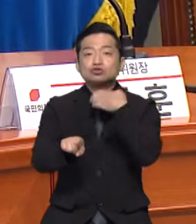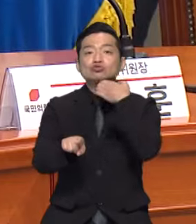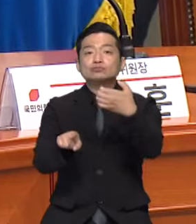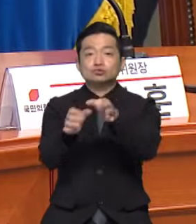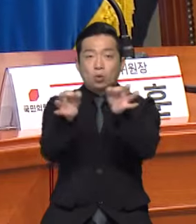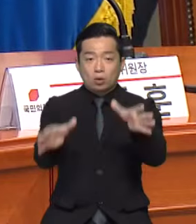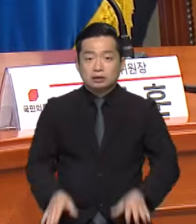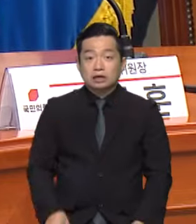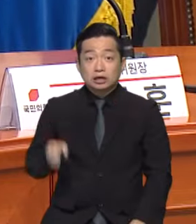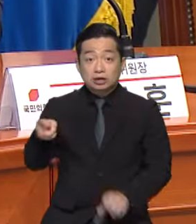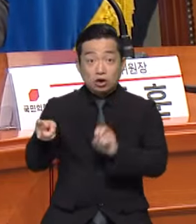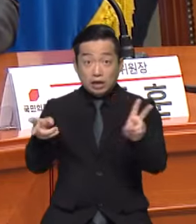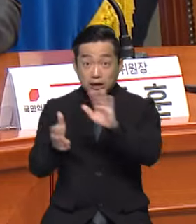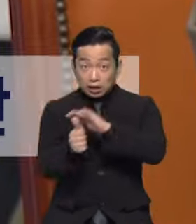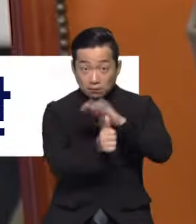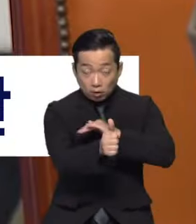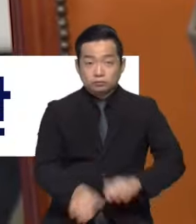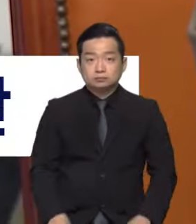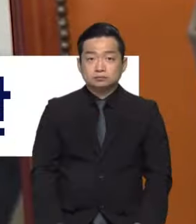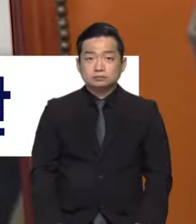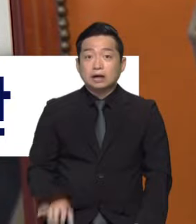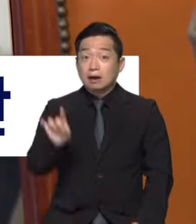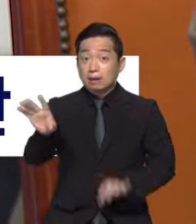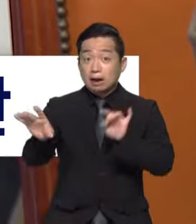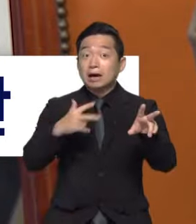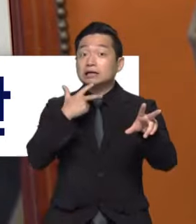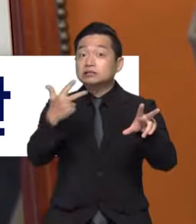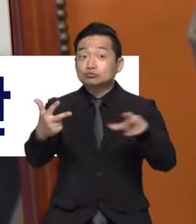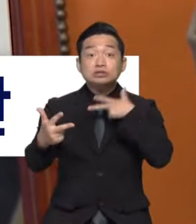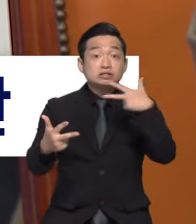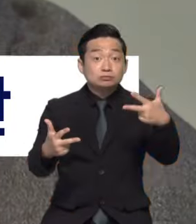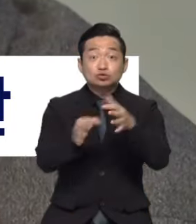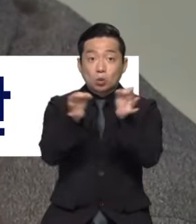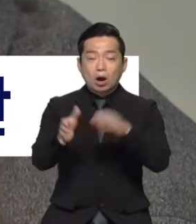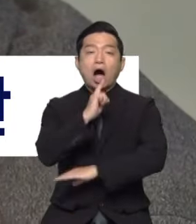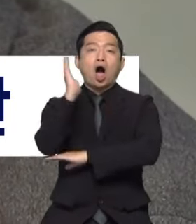여야 대표가 순서대로 각각 7분씩 하는 모두발언만 공개한 뒤 비공개로 전환됩니다.